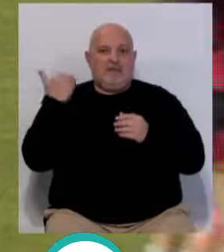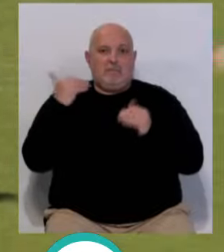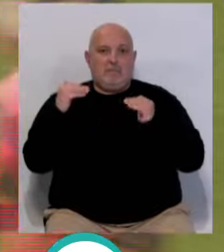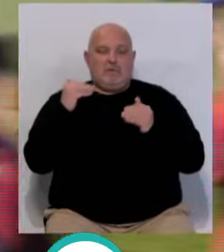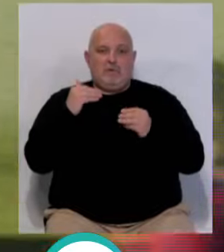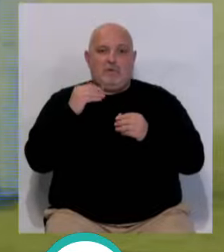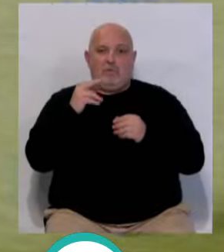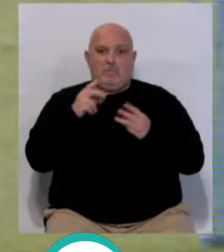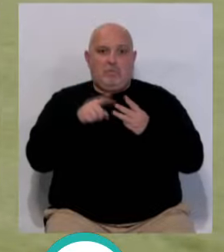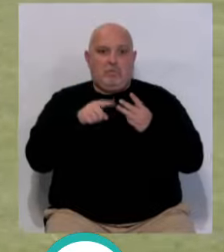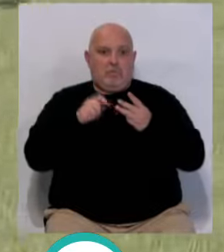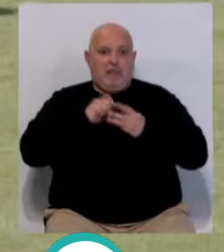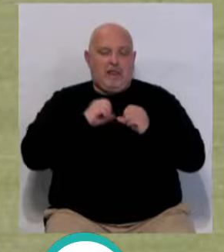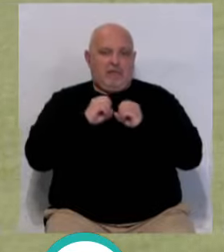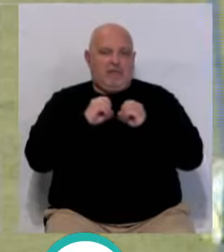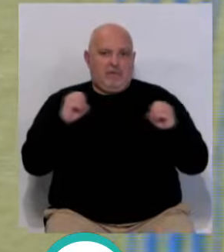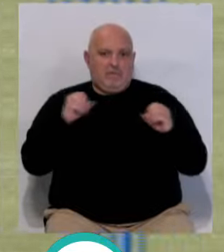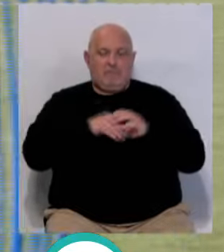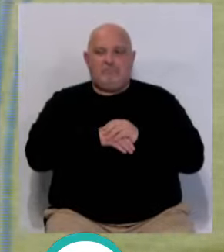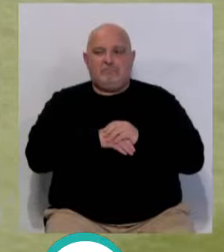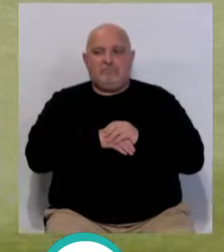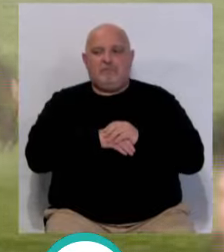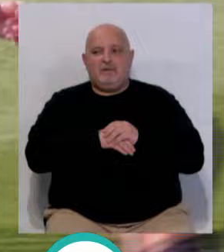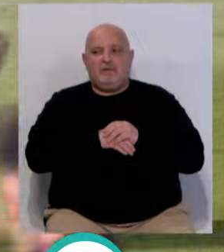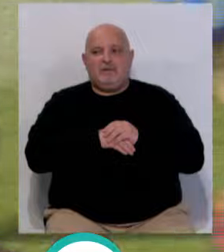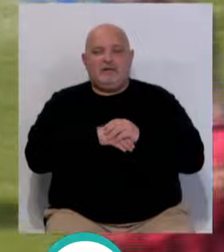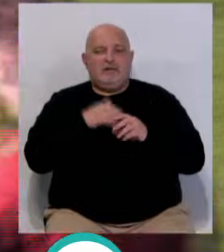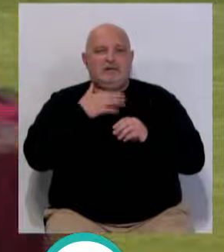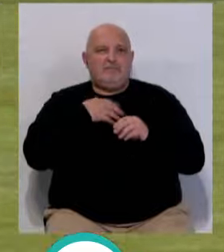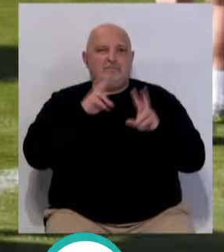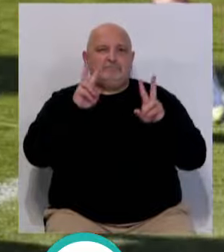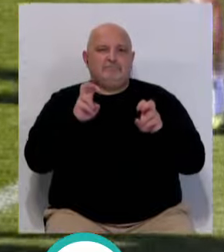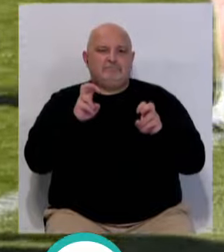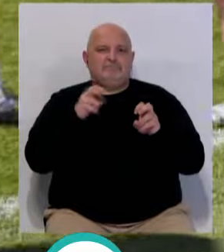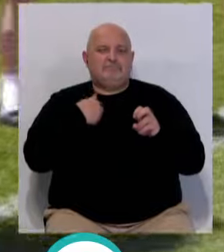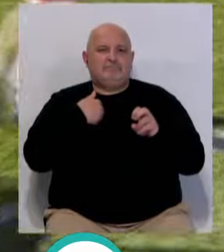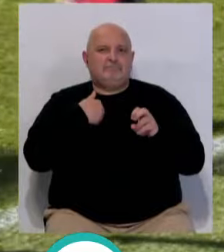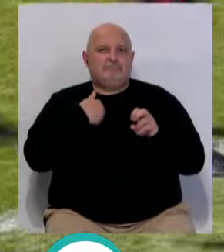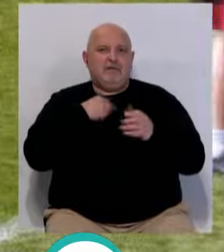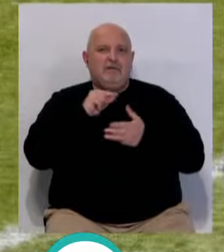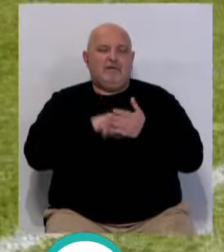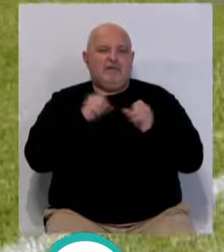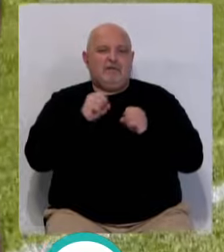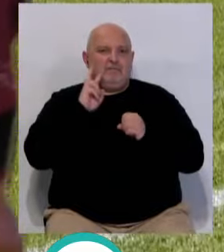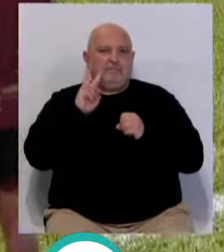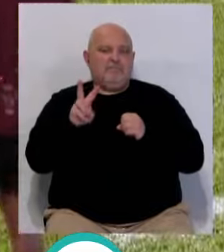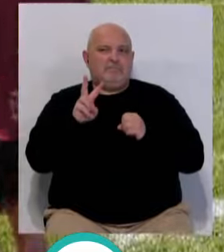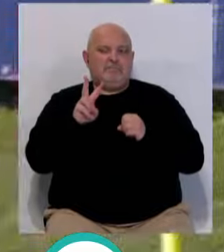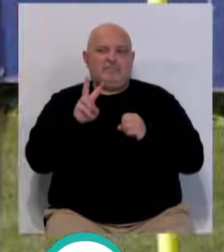gui pues no están aportando nada yo yo los no soy muy yo los fiches de invierno No no he sido nunca